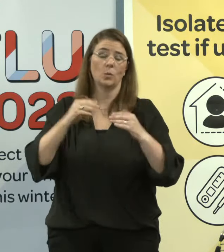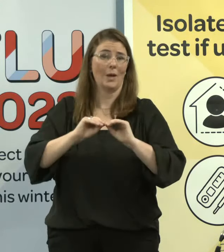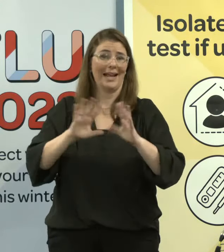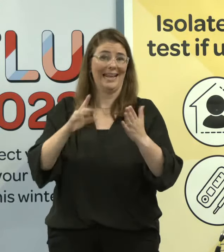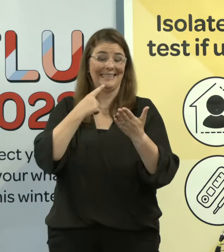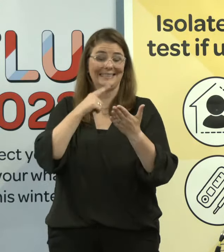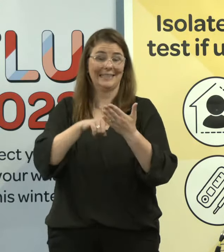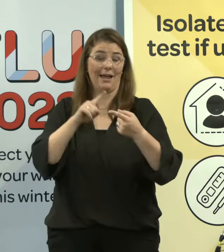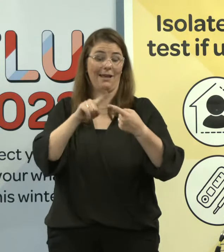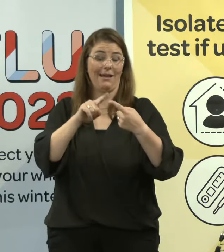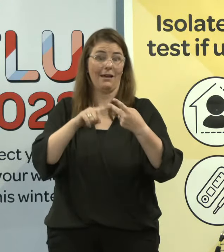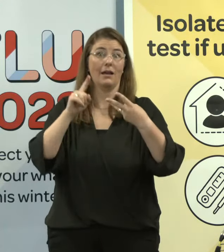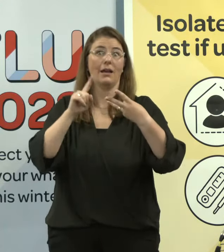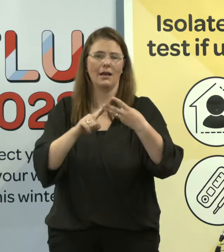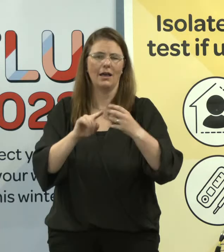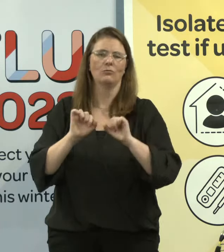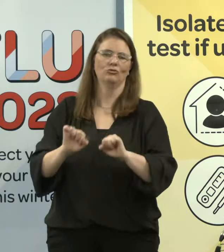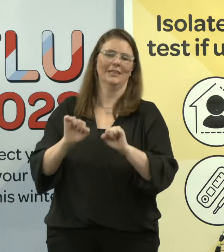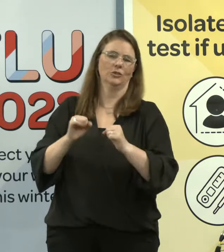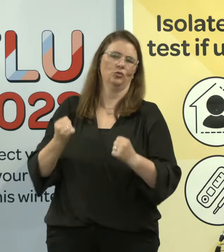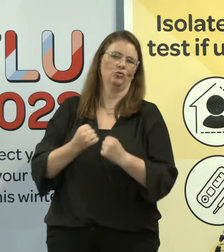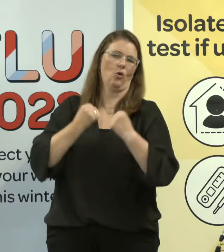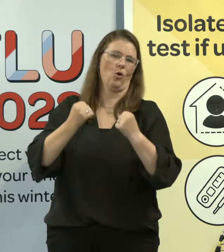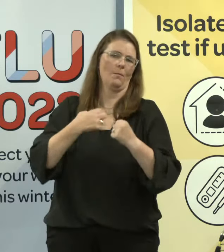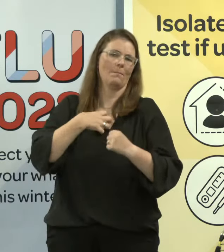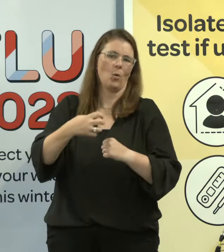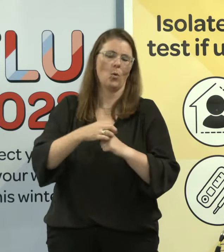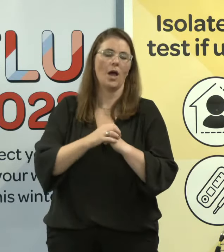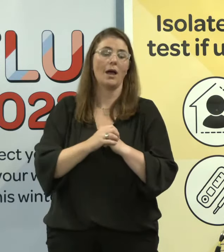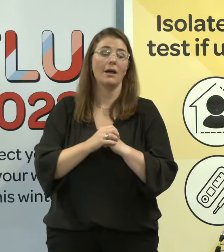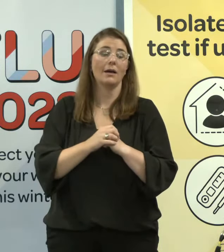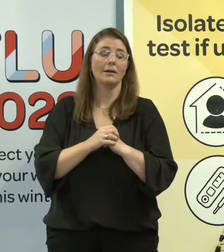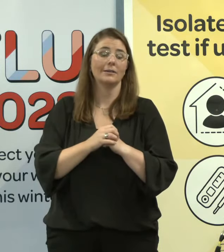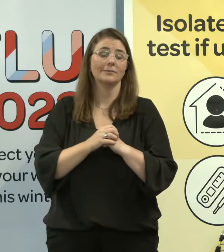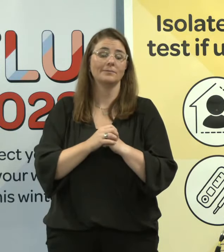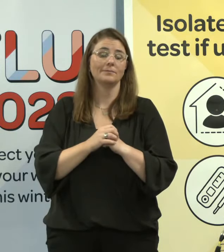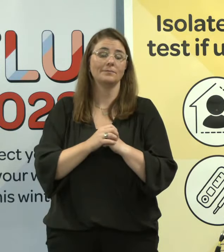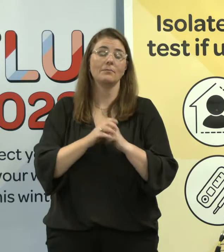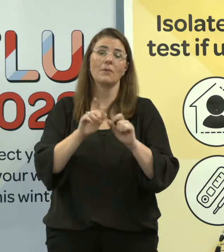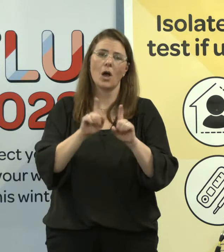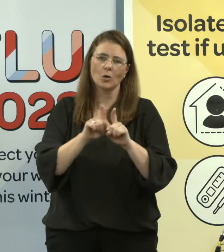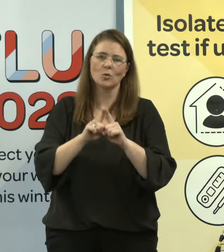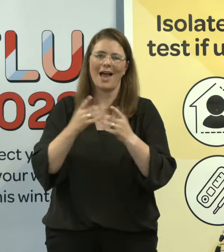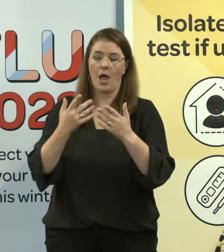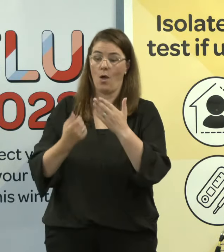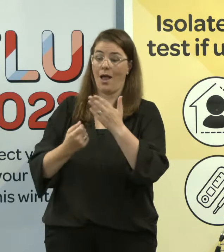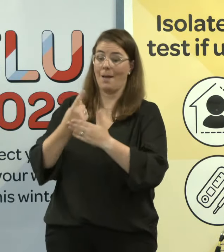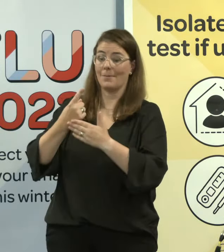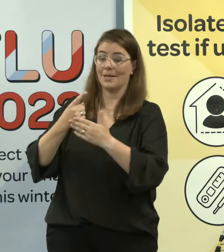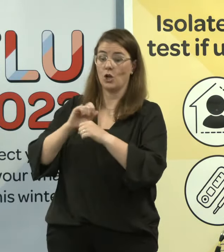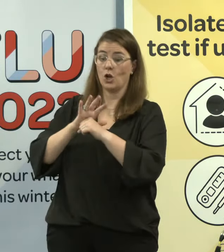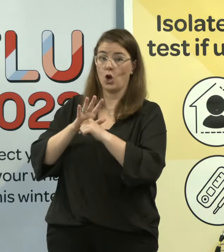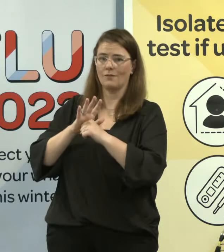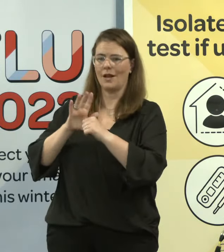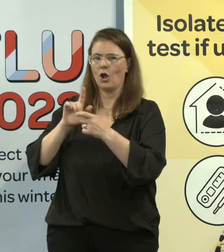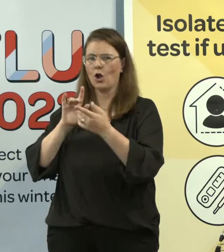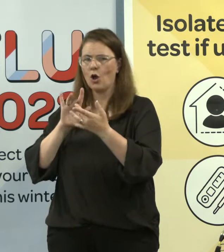waahi ka uru mai nga kaiwhaiwhai. He taunakitanga pai